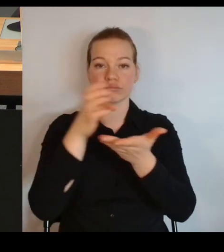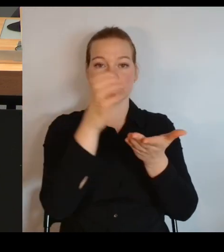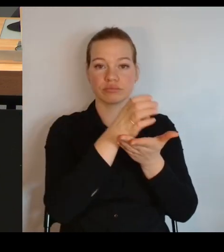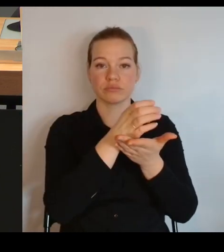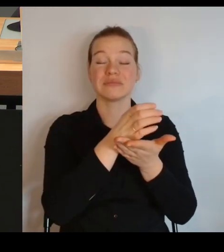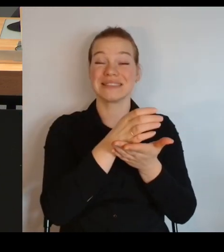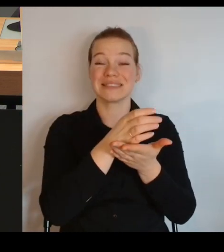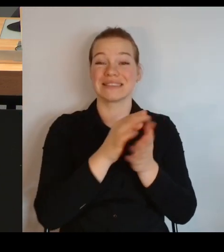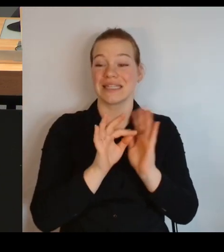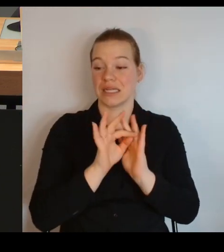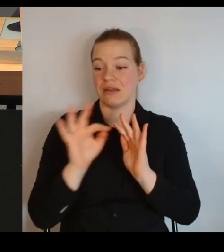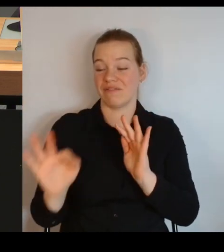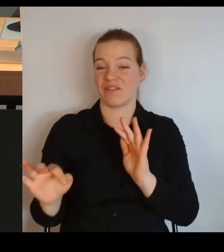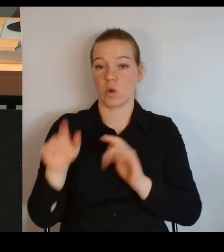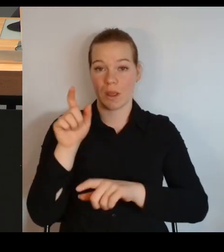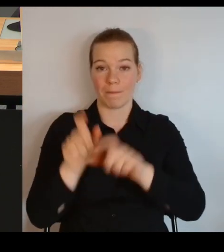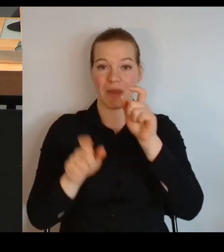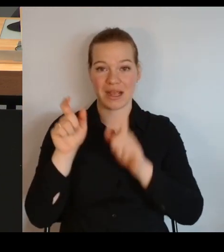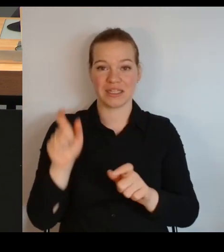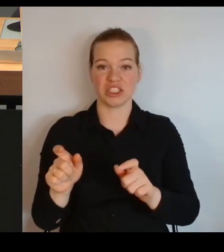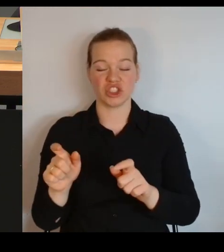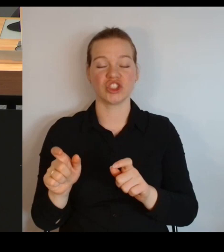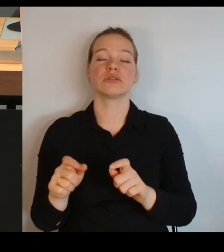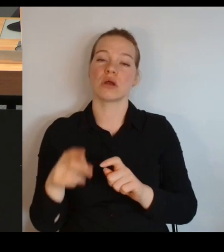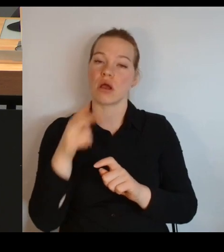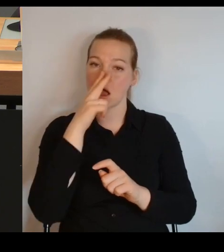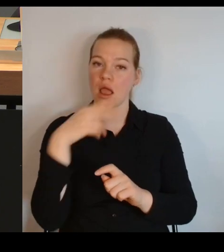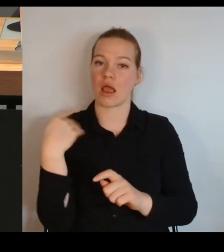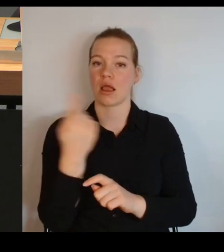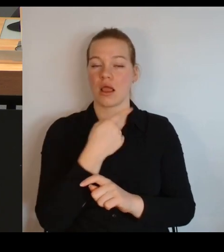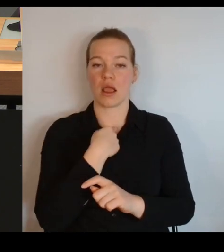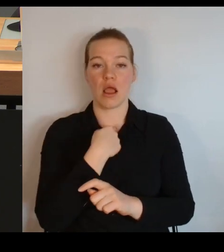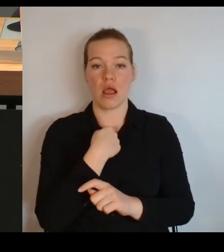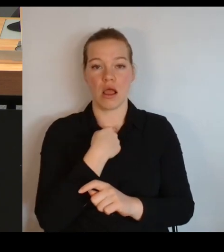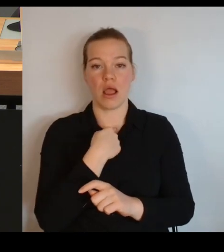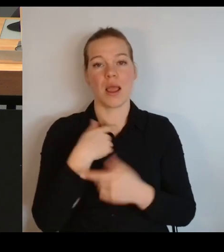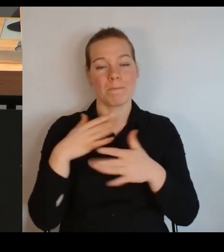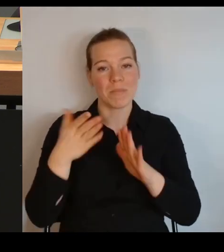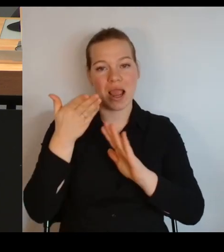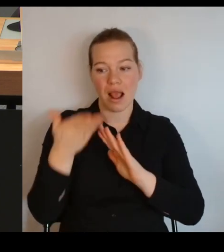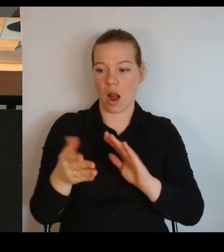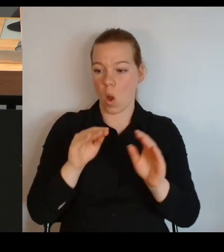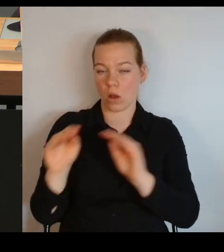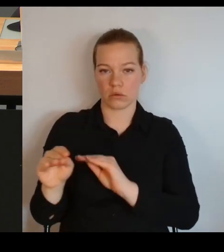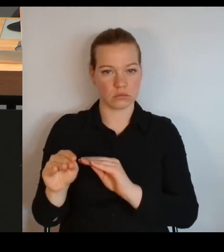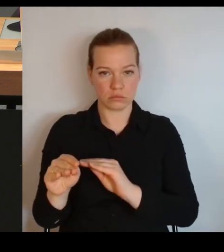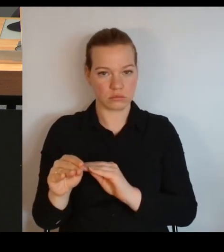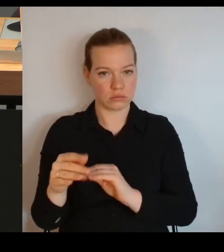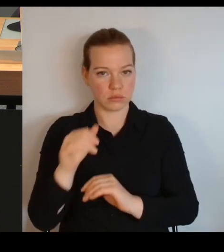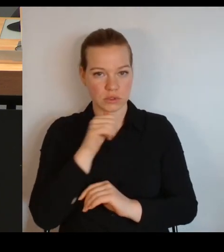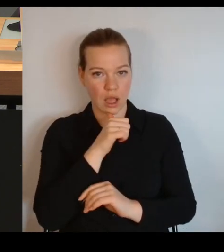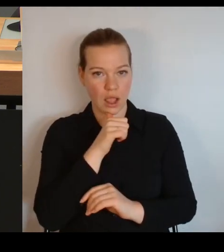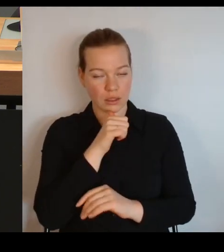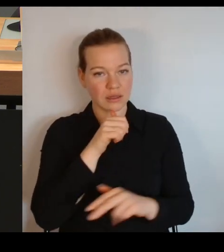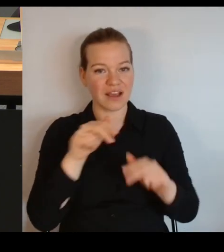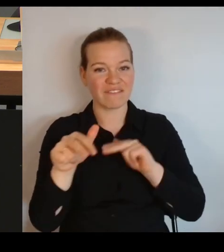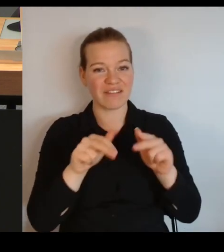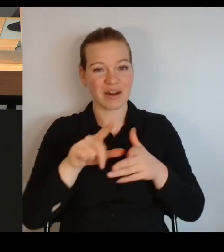verlieren, wenn sie Verwaltungsleistungen in Anspruch nehmen müssen. Aber anstatt den seit vielen Jahren auch von ihnen